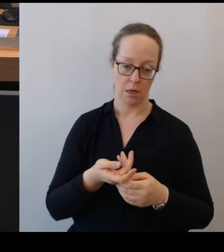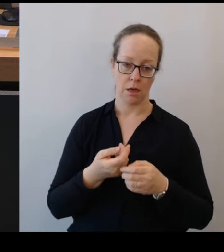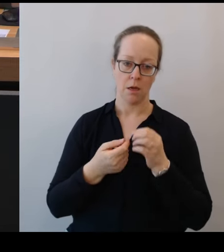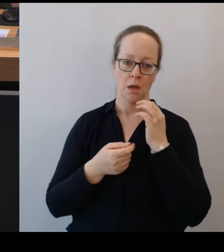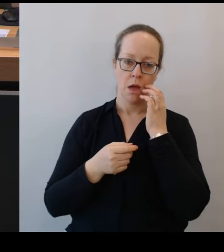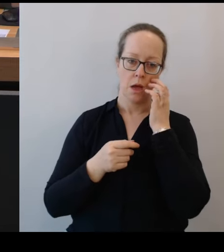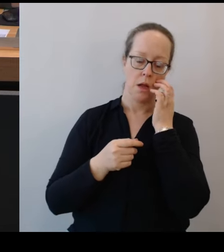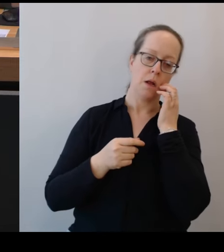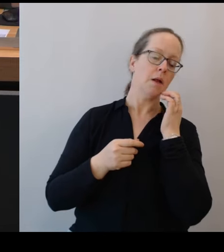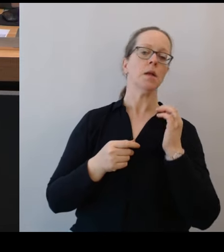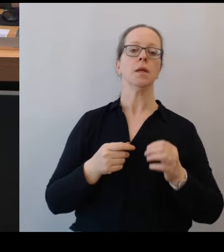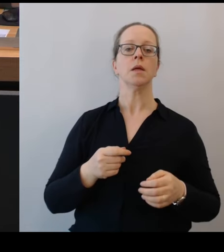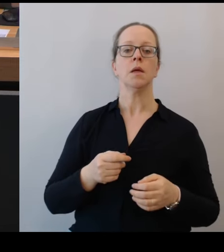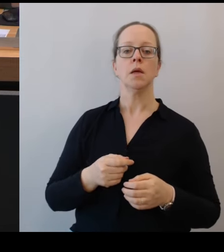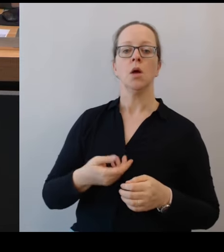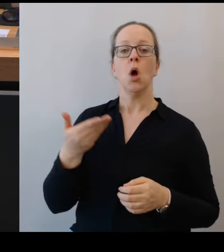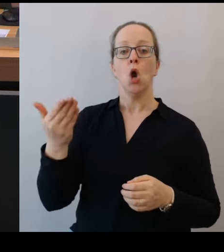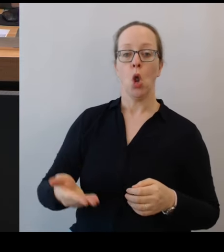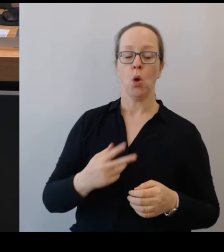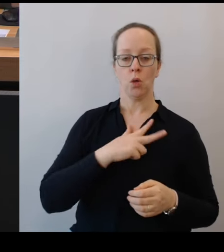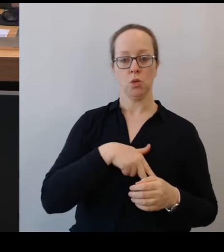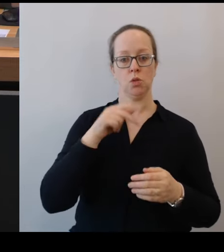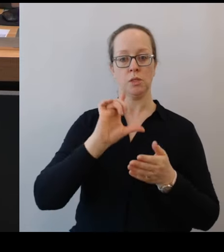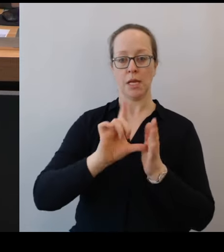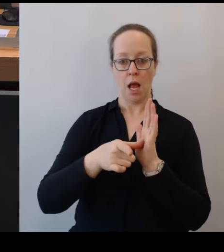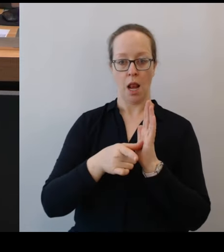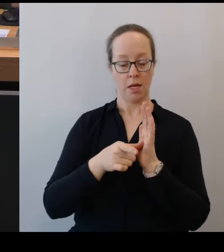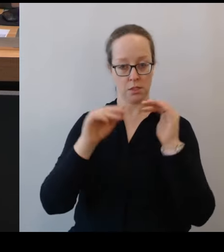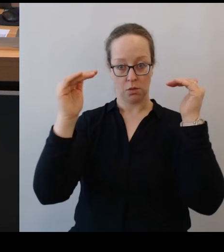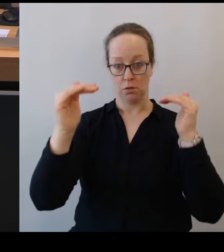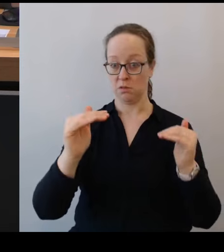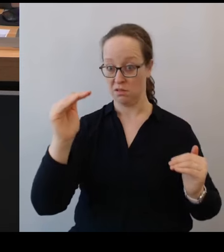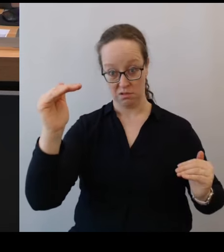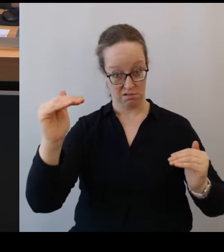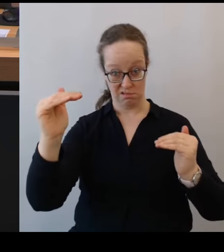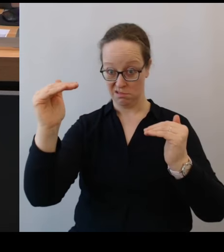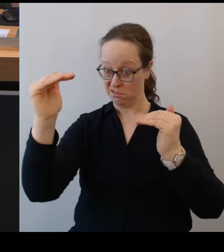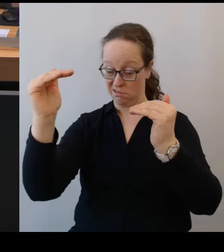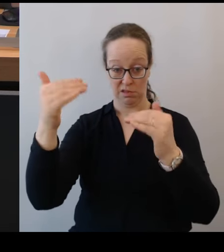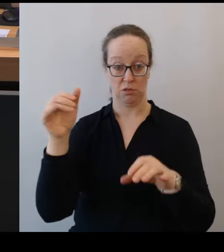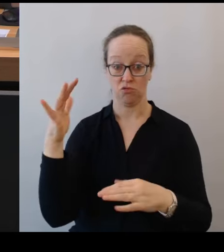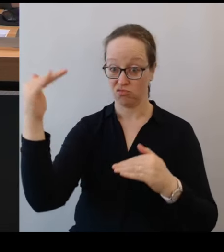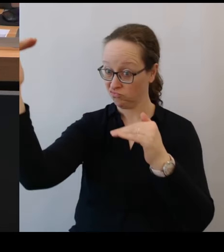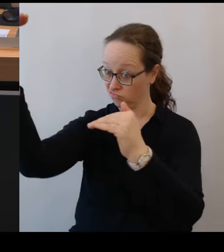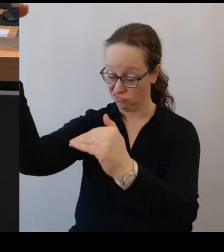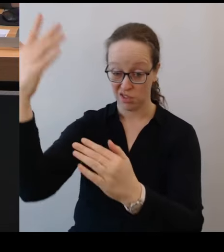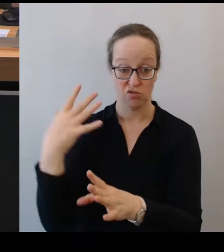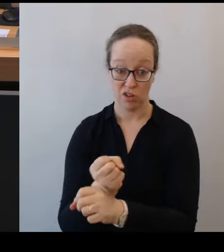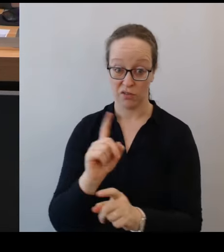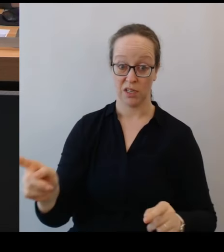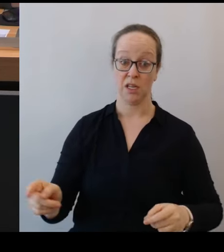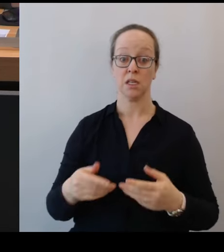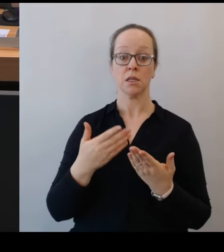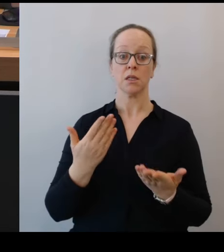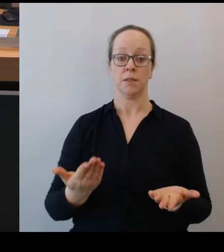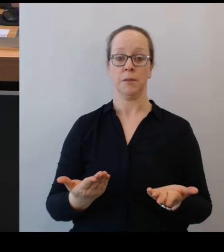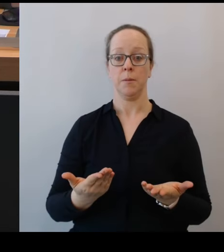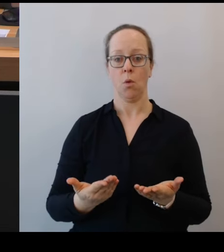ehrlicherweise beschämend, dass in einem so reichen Land etwas so Existenzielles wie das Wohnen für immer mehr Menschen wirklich zur Armutsfalle wird. (Beifall)